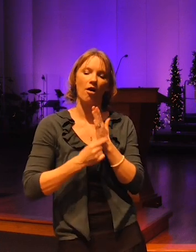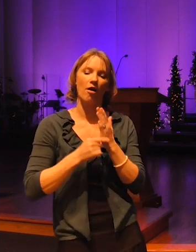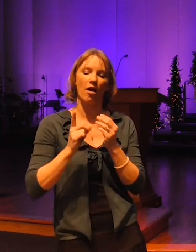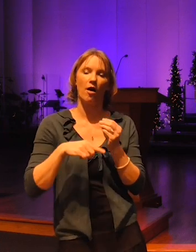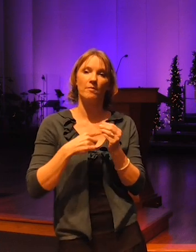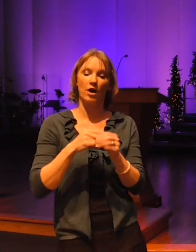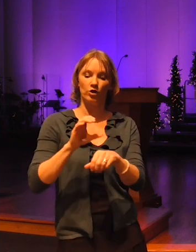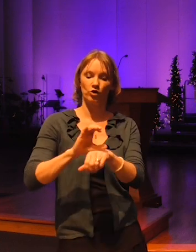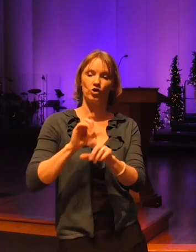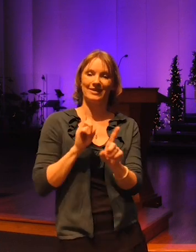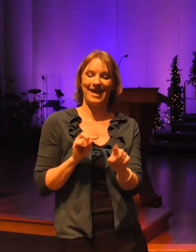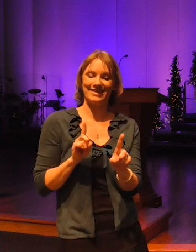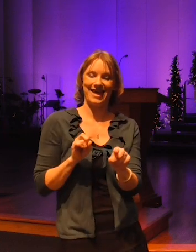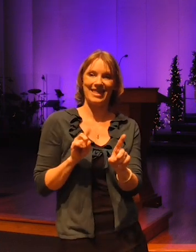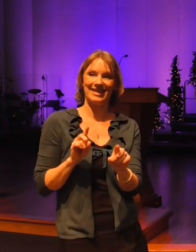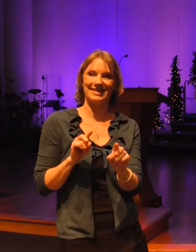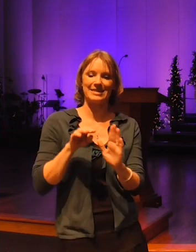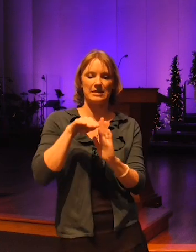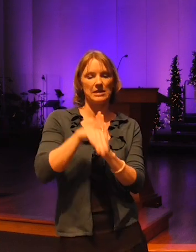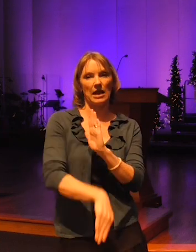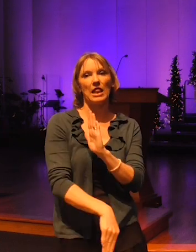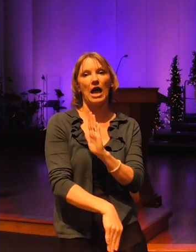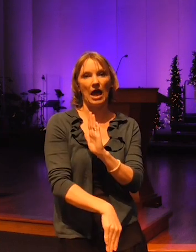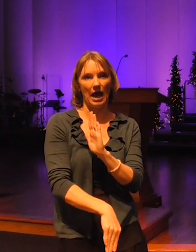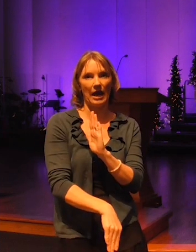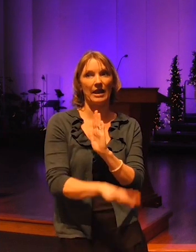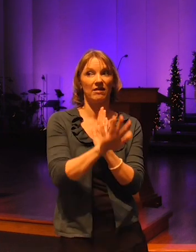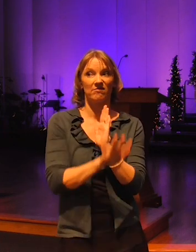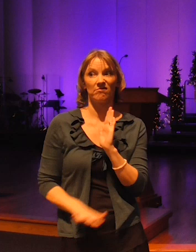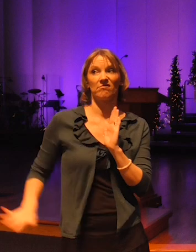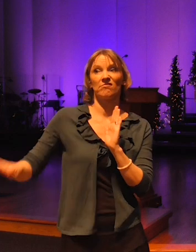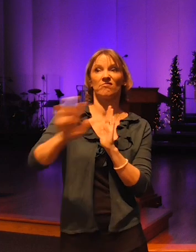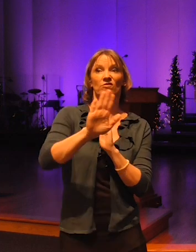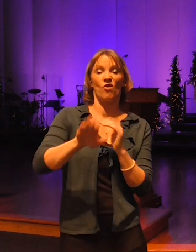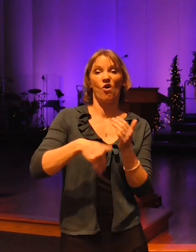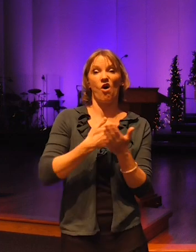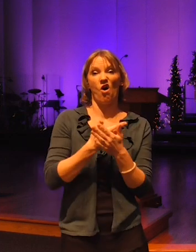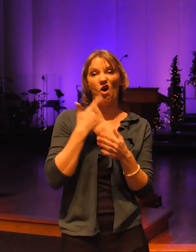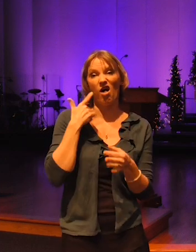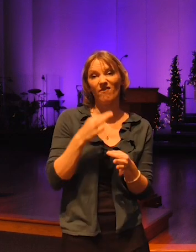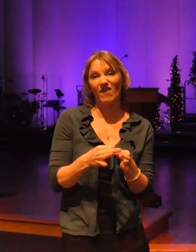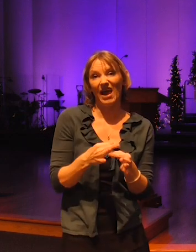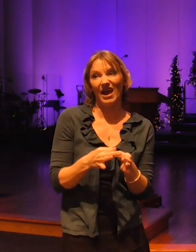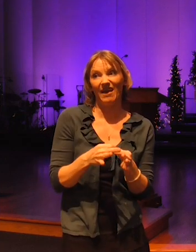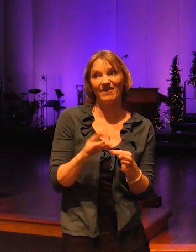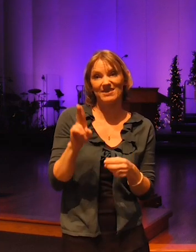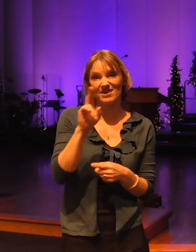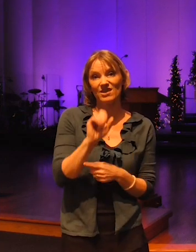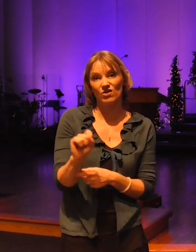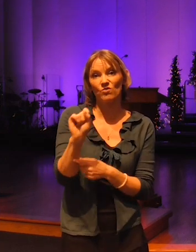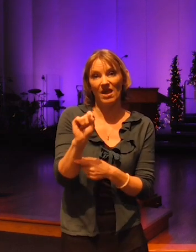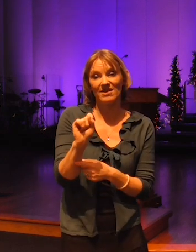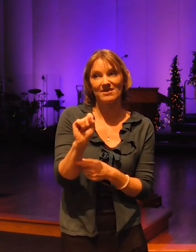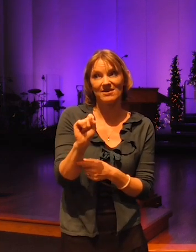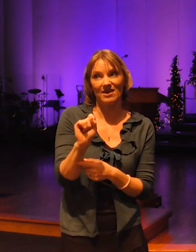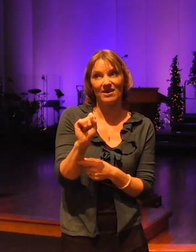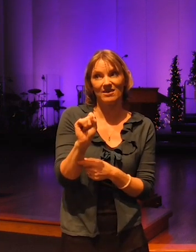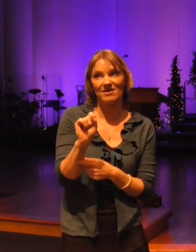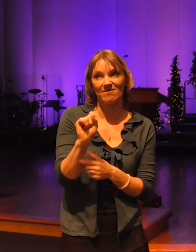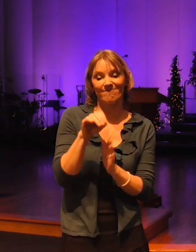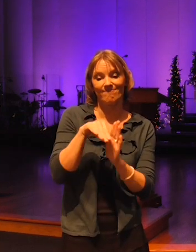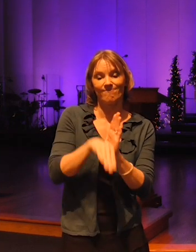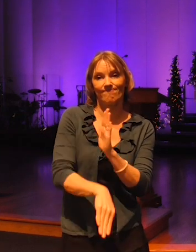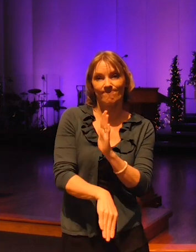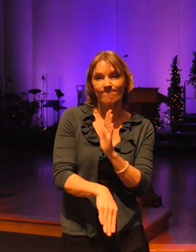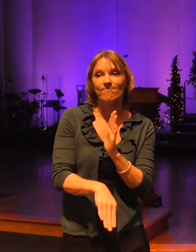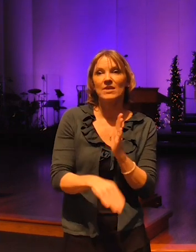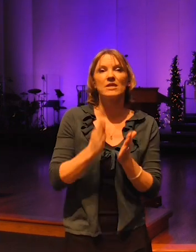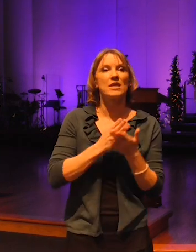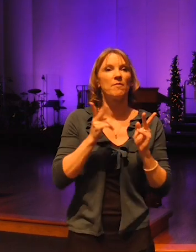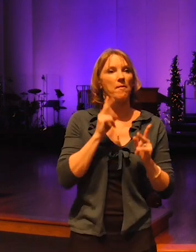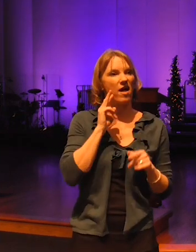disminuyendo en todo Fai en los Estados Unidos y algunas personas ven eso y piensan que la gente